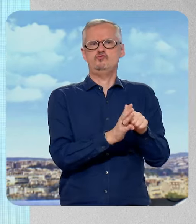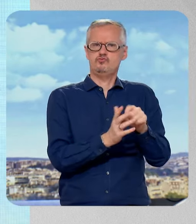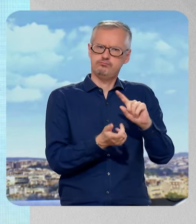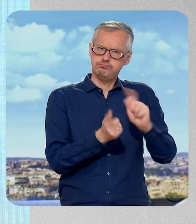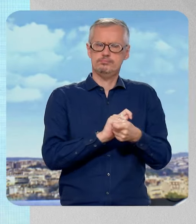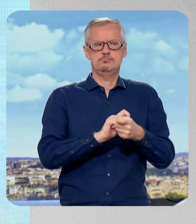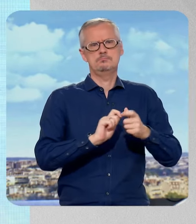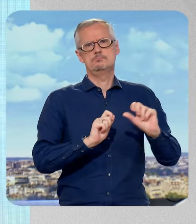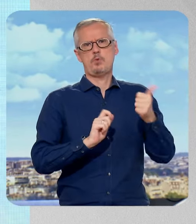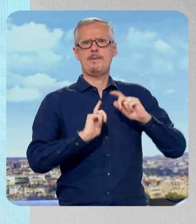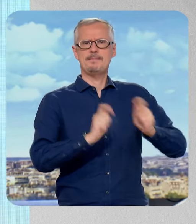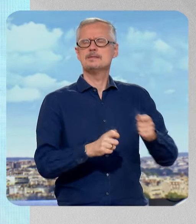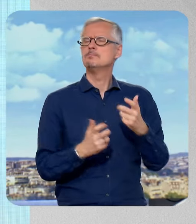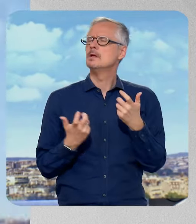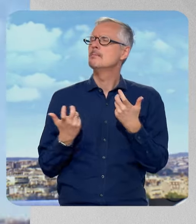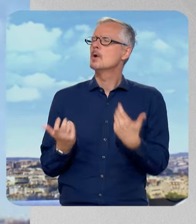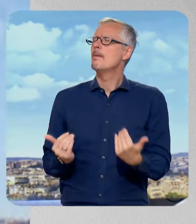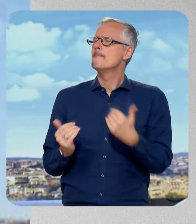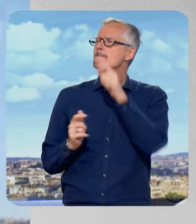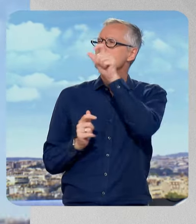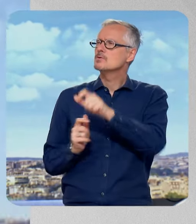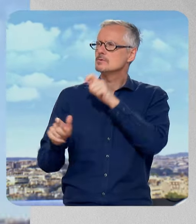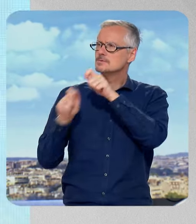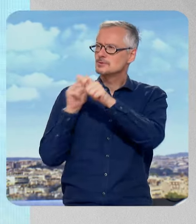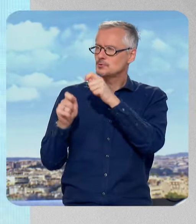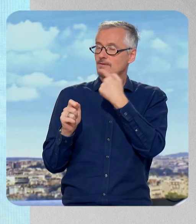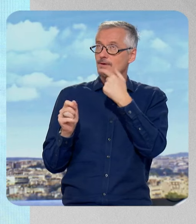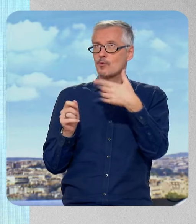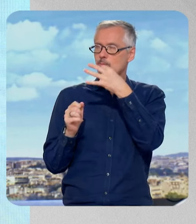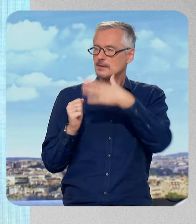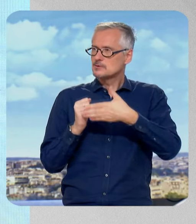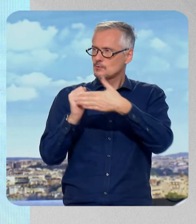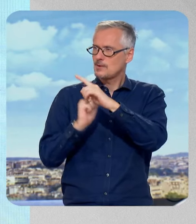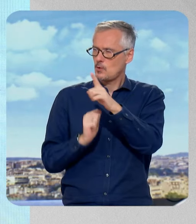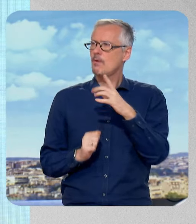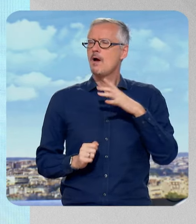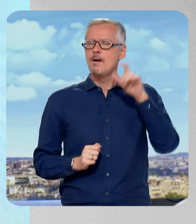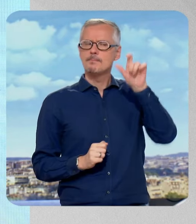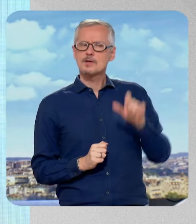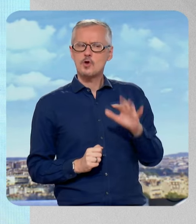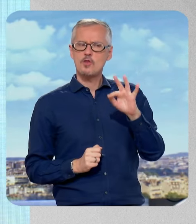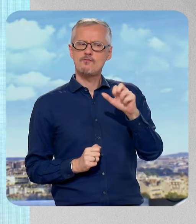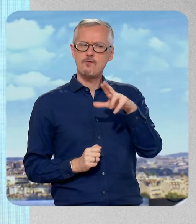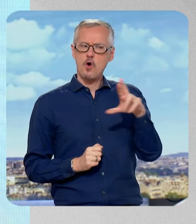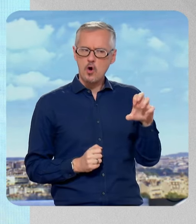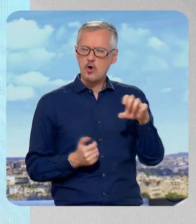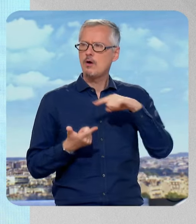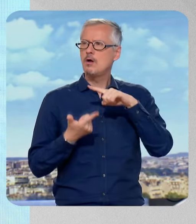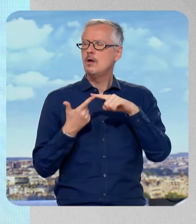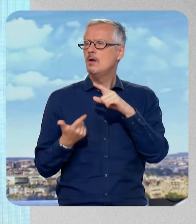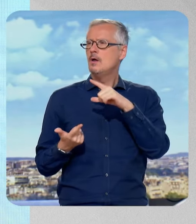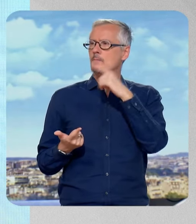Ils voulaient un gouvernement qui ne soit pas la continuité des politiques macronistes, qui ne soit pas en lien avec l'extrême droite.